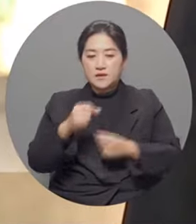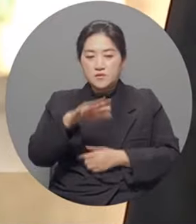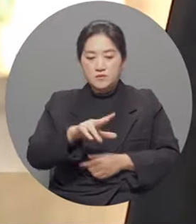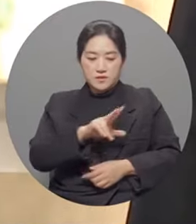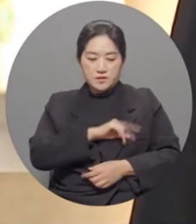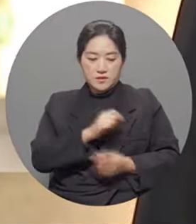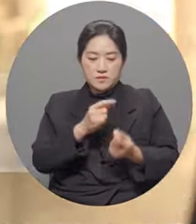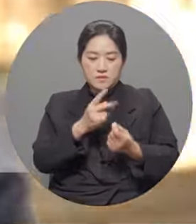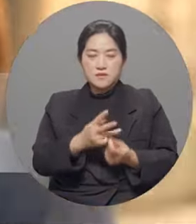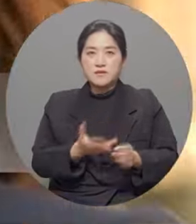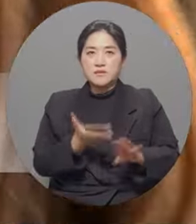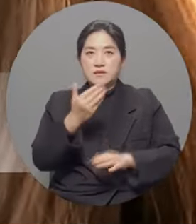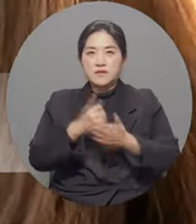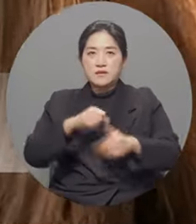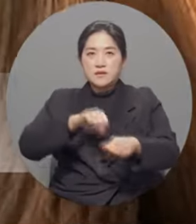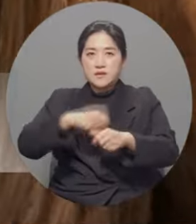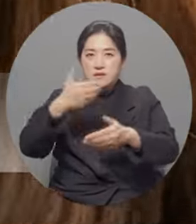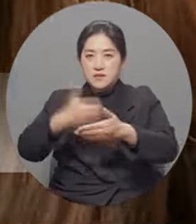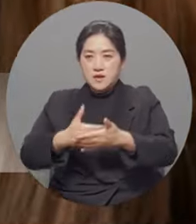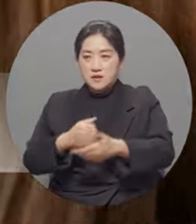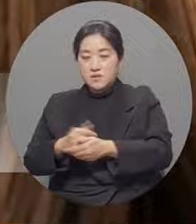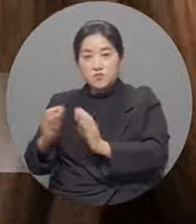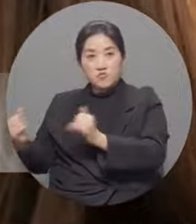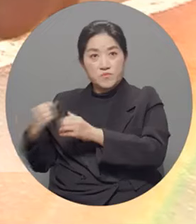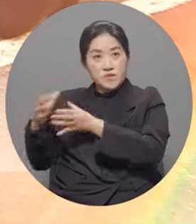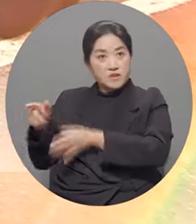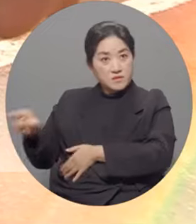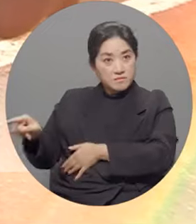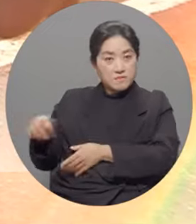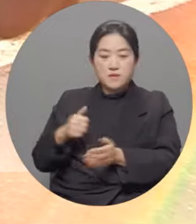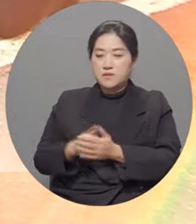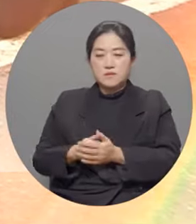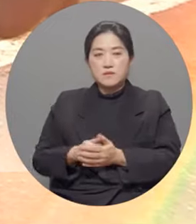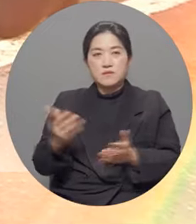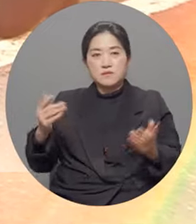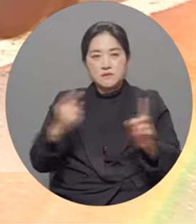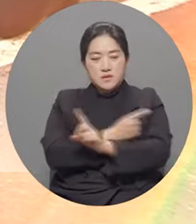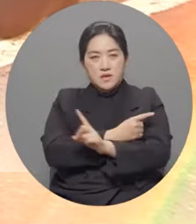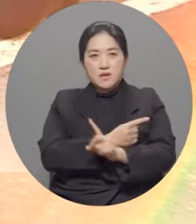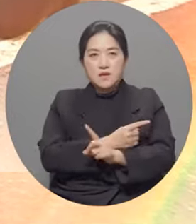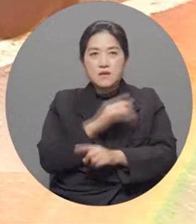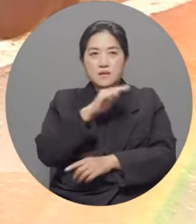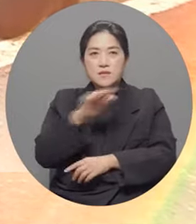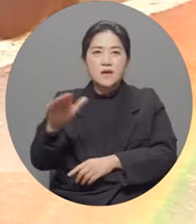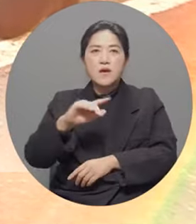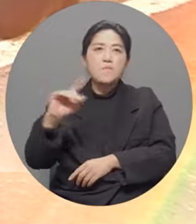다만, 동일 지역구 3선 이상의 감점을 주겠다는 국민의힘과 달리 이른바 물갈이